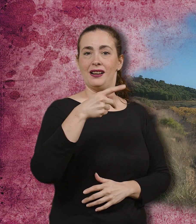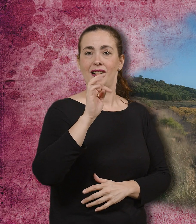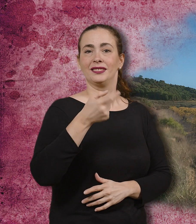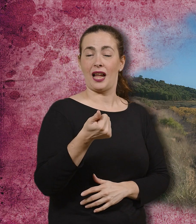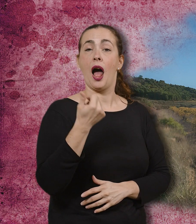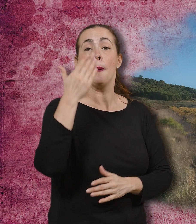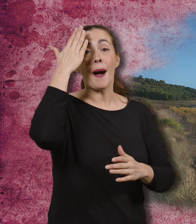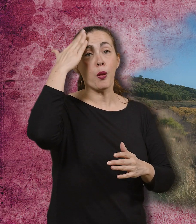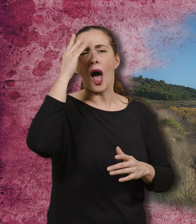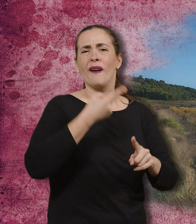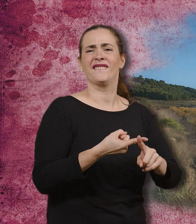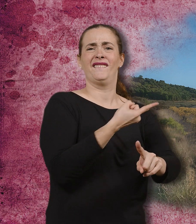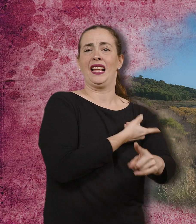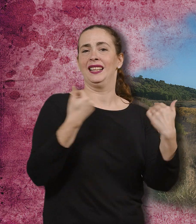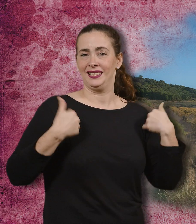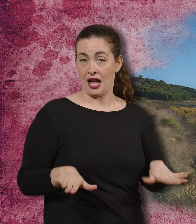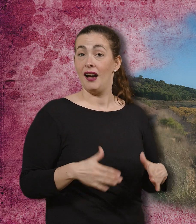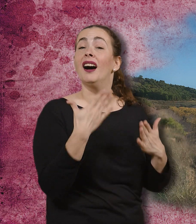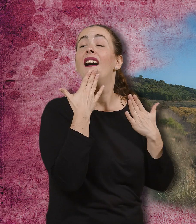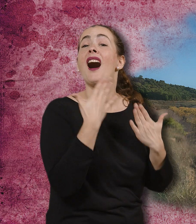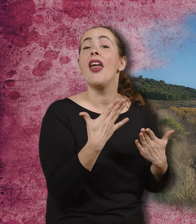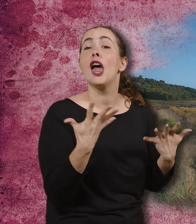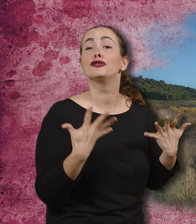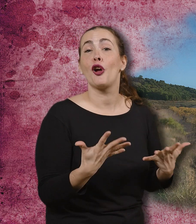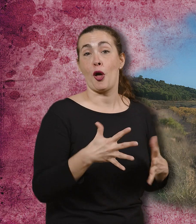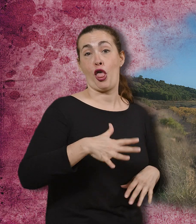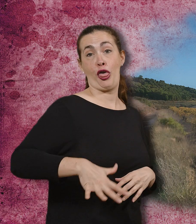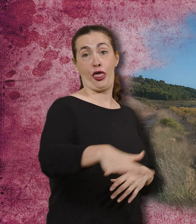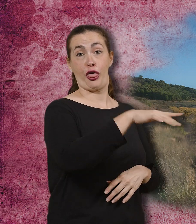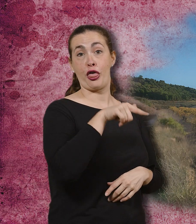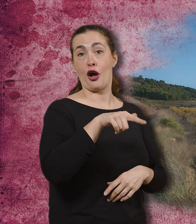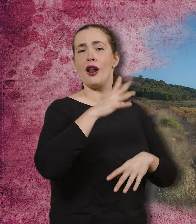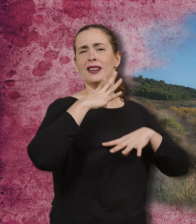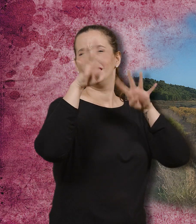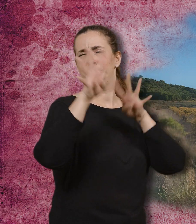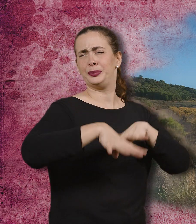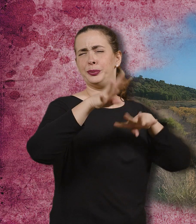per l'acció natural del cerç que bufa durant la tardor.